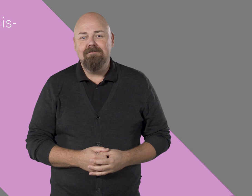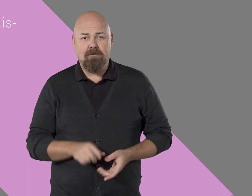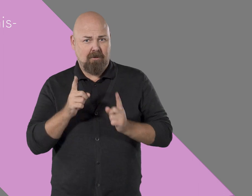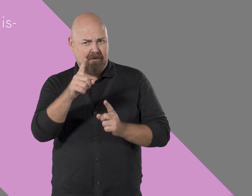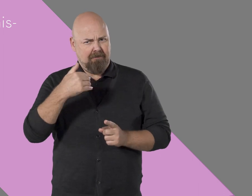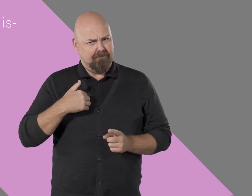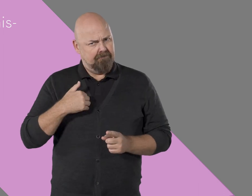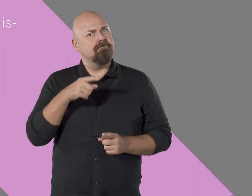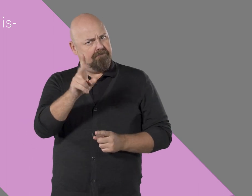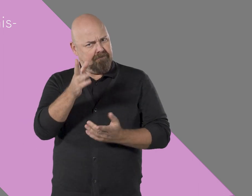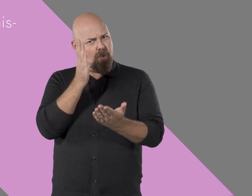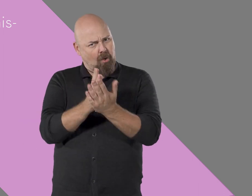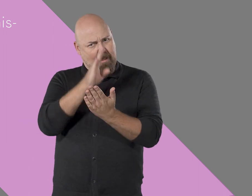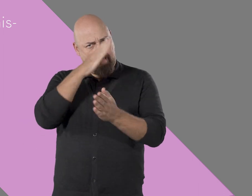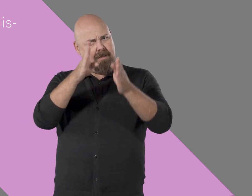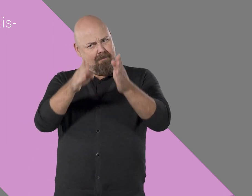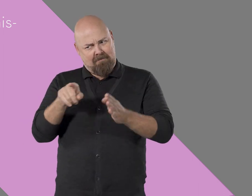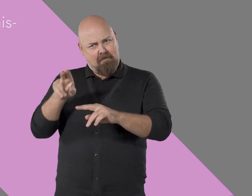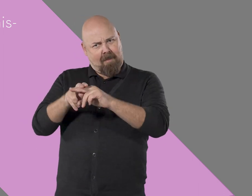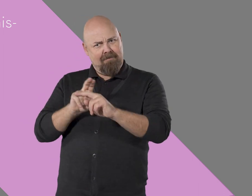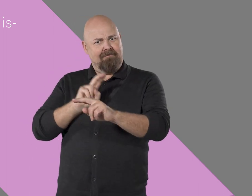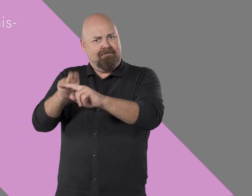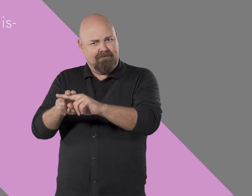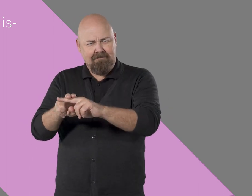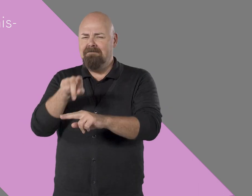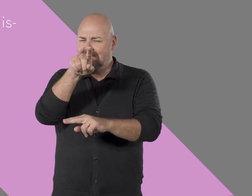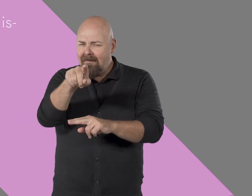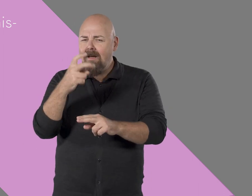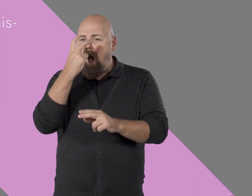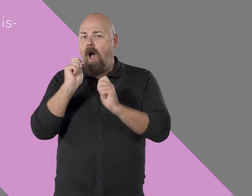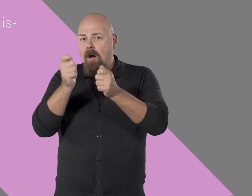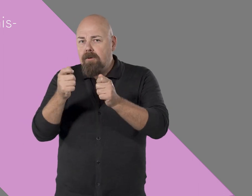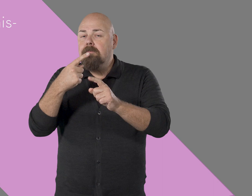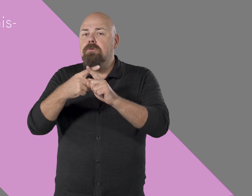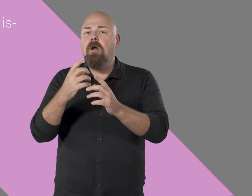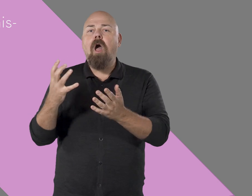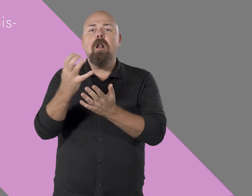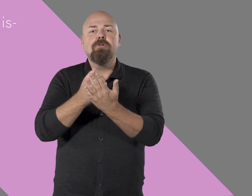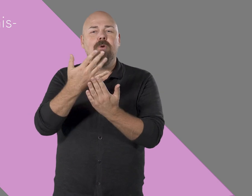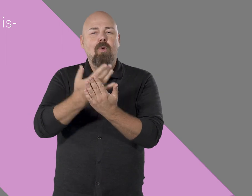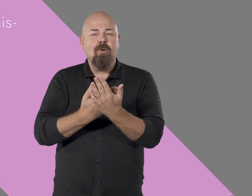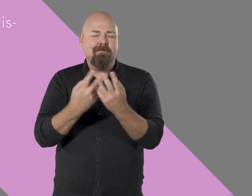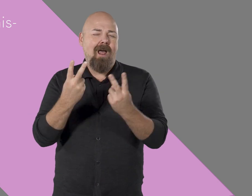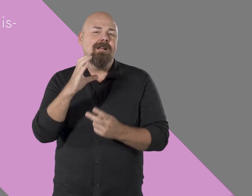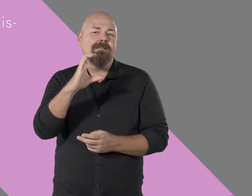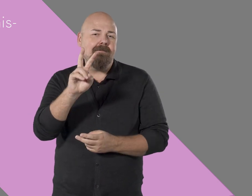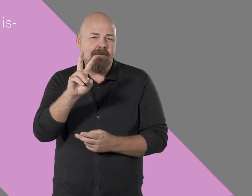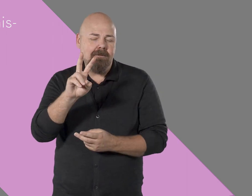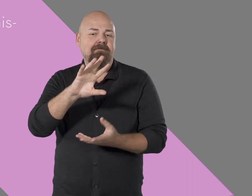Jos koet olevasi oikea ihminen työhön, lähetä hakemus ja ansioluettelo eli CV -